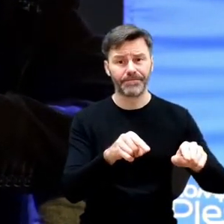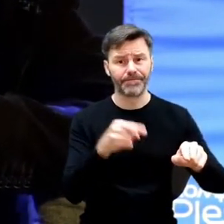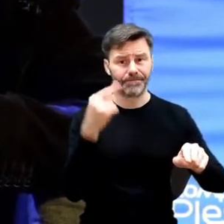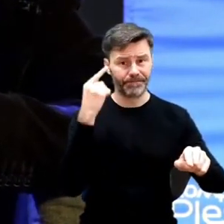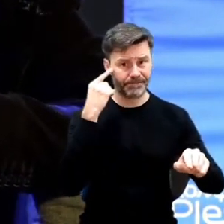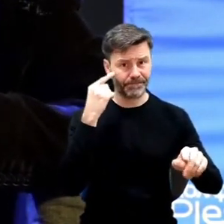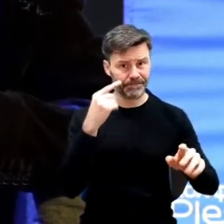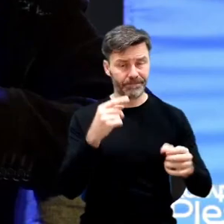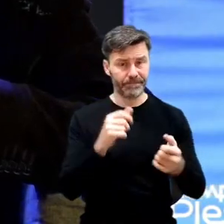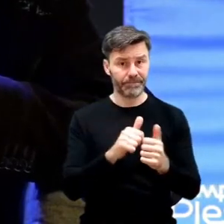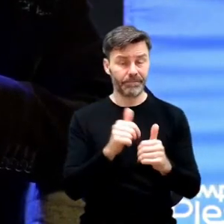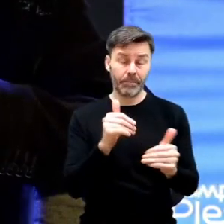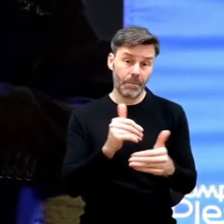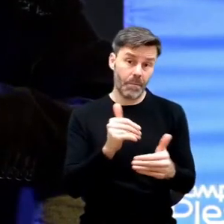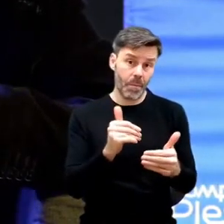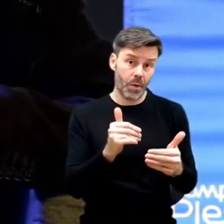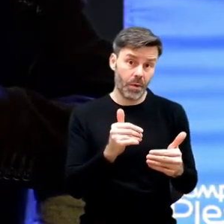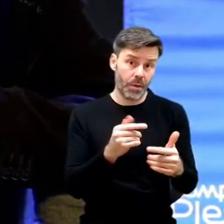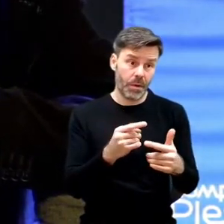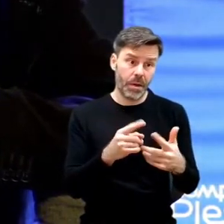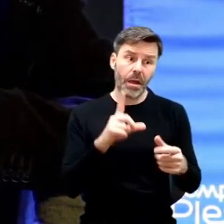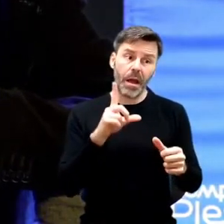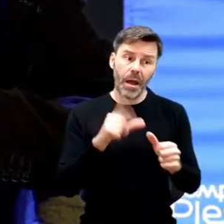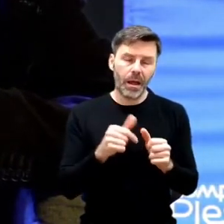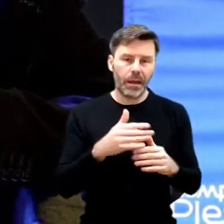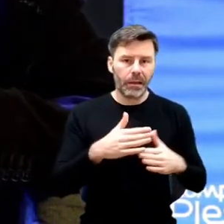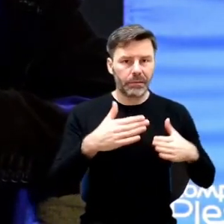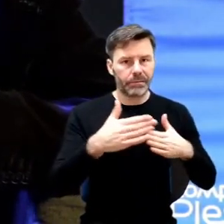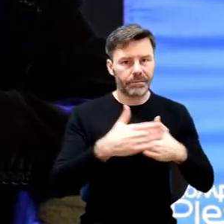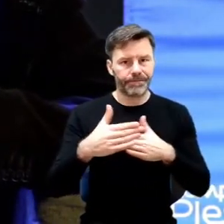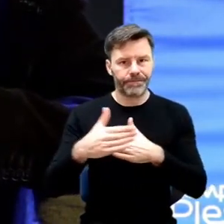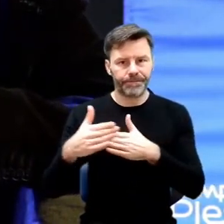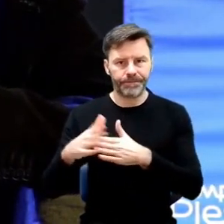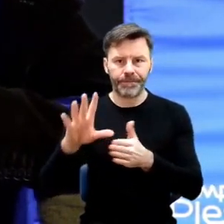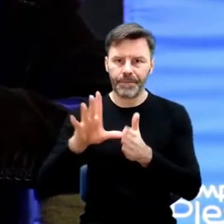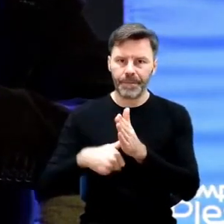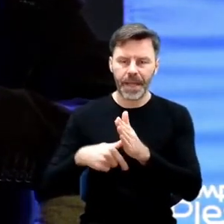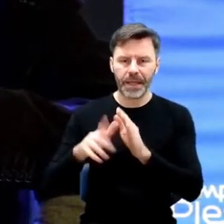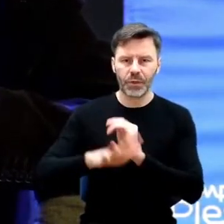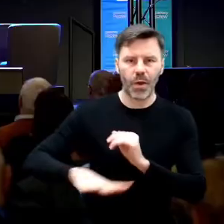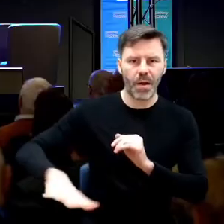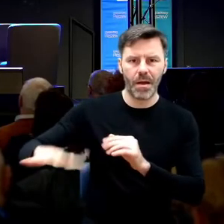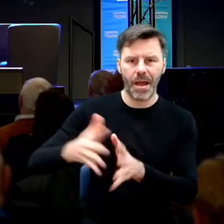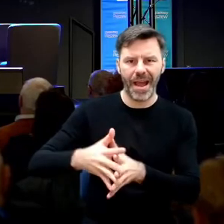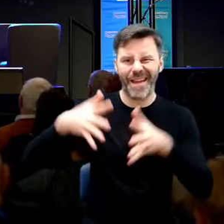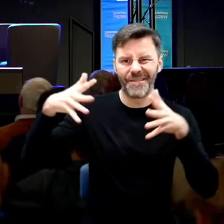ale mimo wszystko ograniczony do strefy oddziaływania dużej metropolii. Jeśli jesteśmy już poza metropolią,